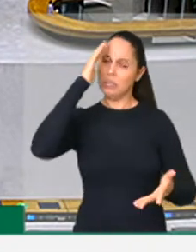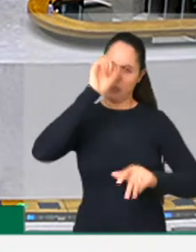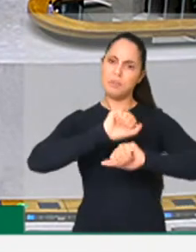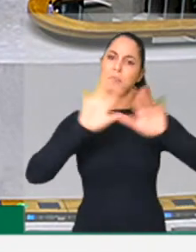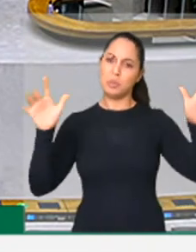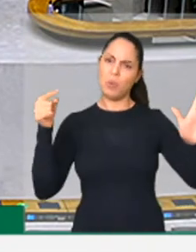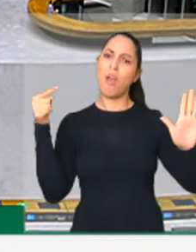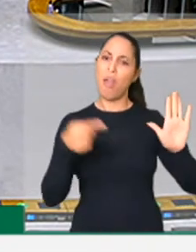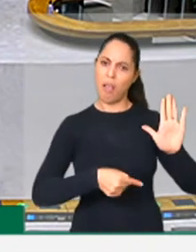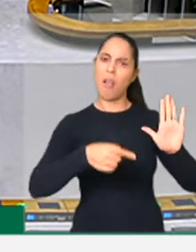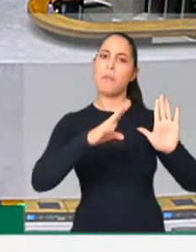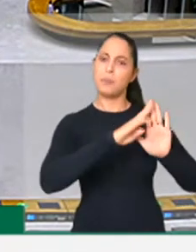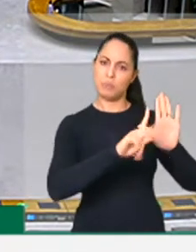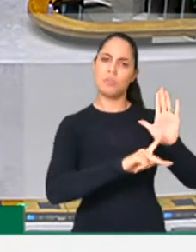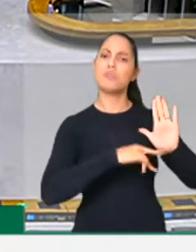SIM. EU QUERIA FAZER UM ESCLARECIMENTO A UMA